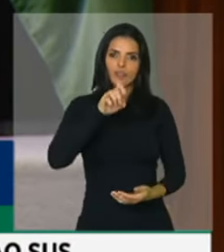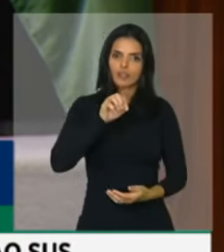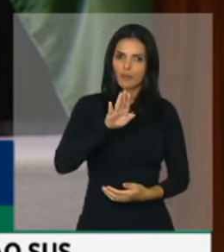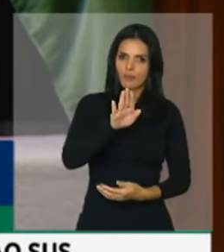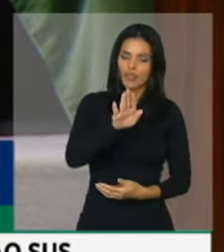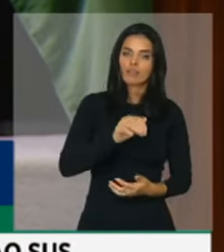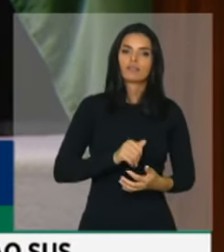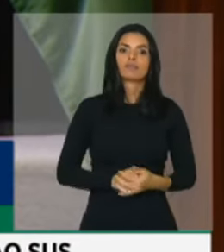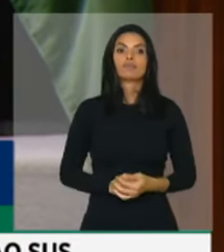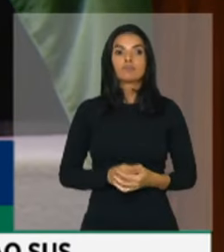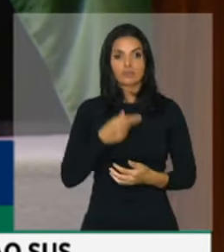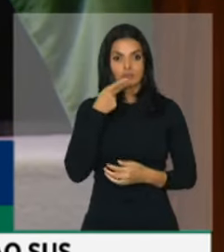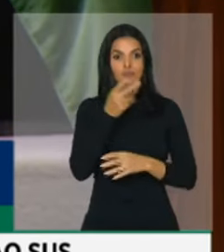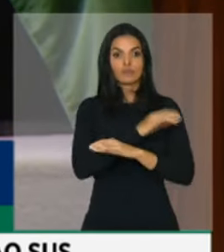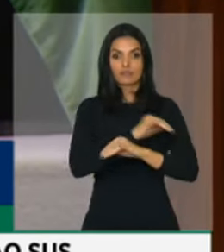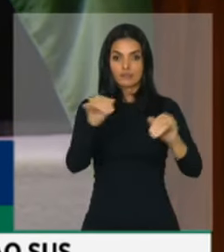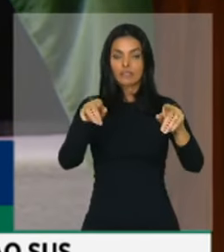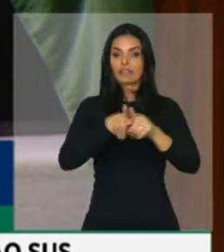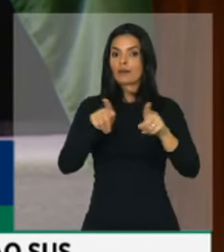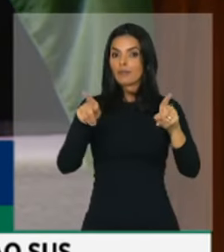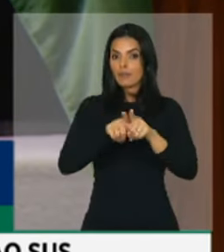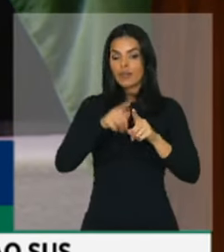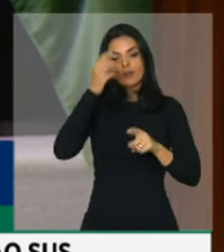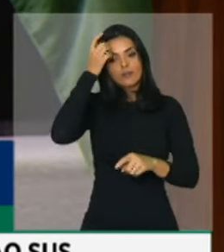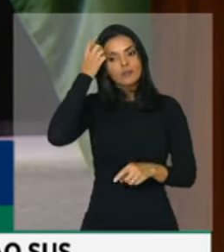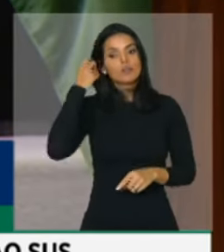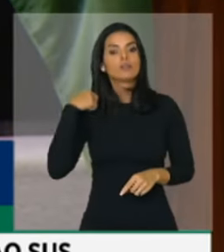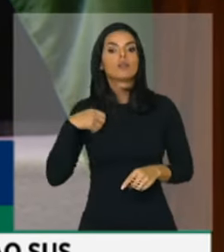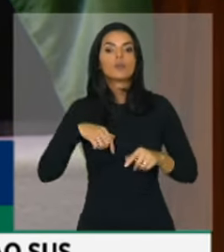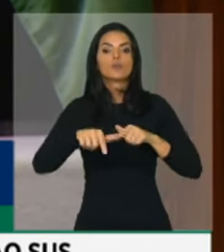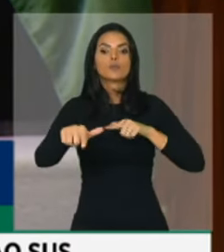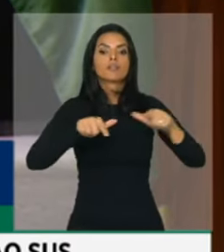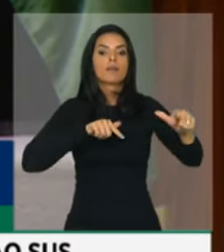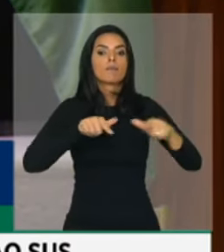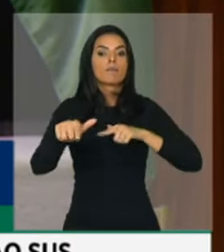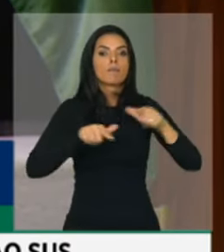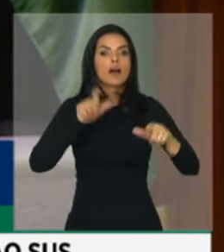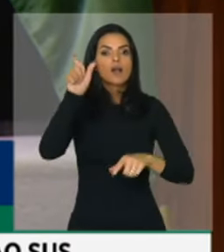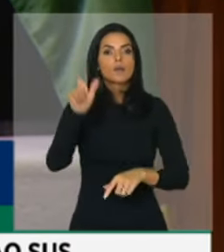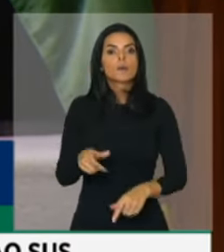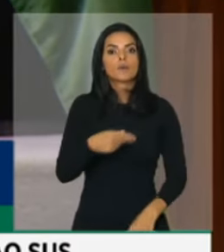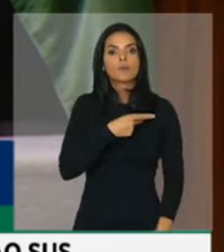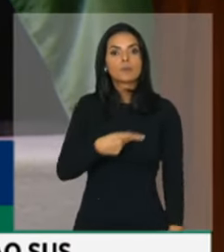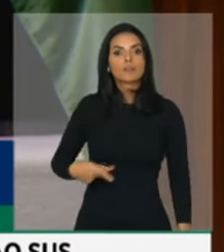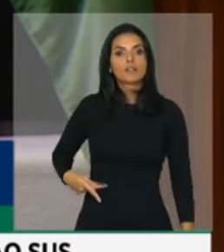TAMBÉM O TRABALHO DO PRESIDENTE BALEIA ROSSI É FRENTE DO NOSSO PARTIDO. O QUE NOS TORNOU MAIS UMA VEZ O